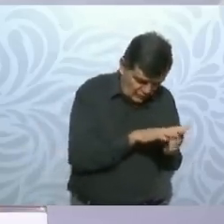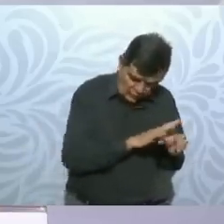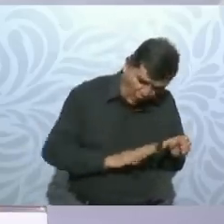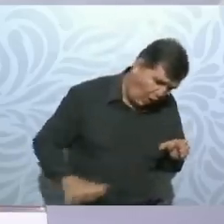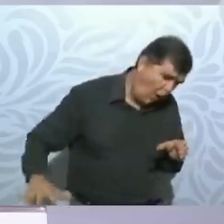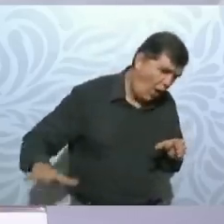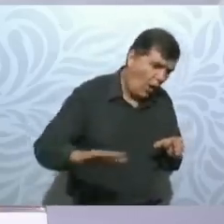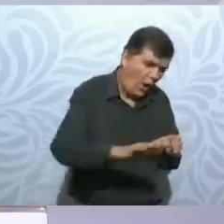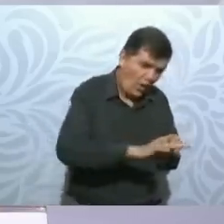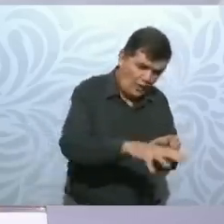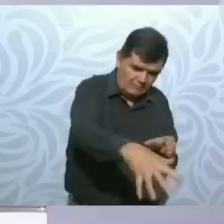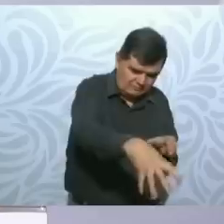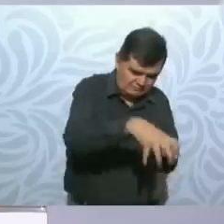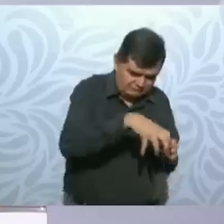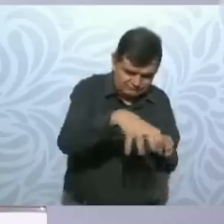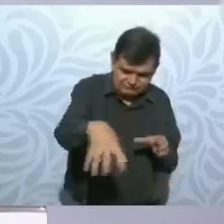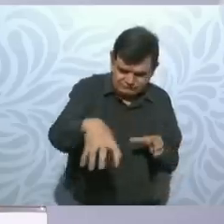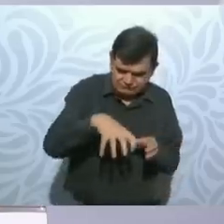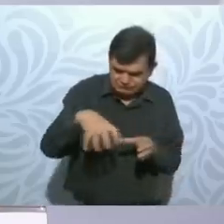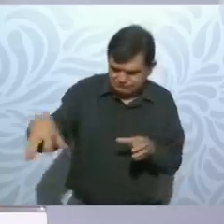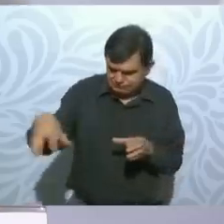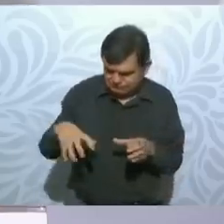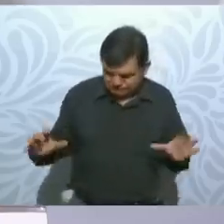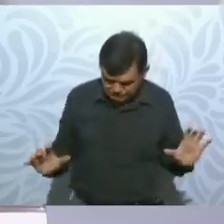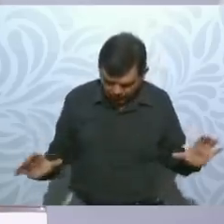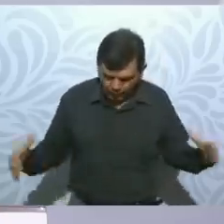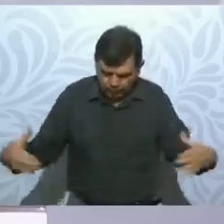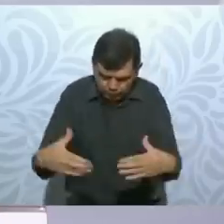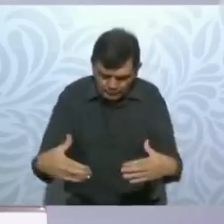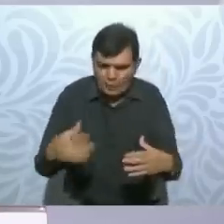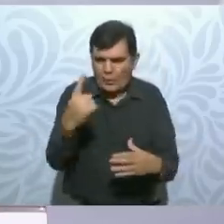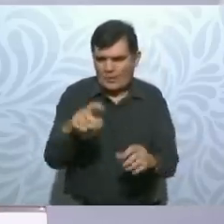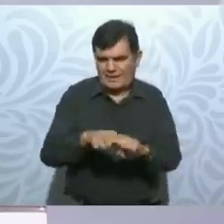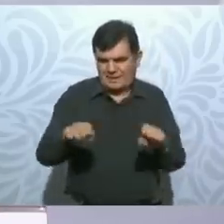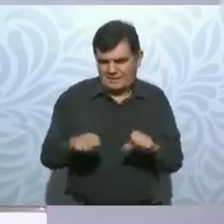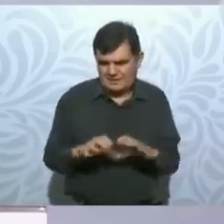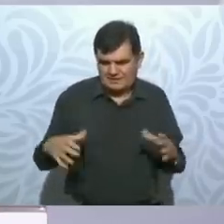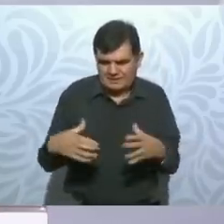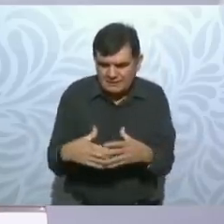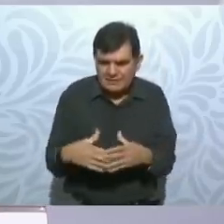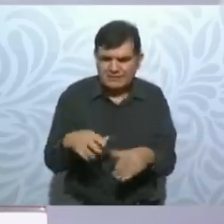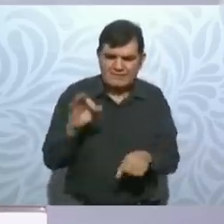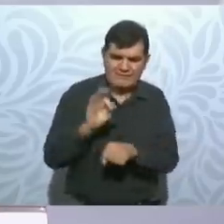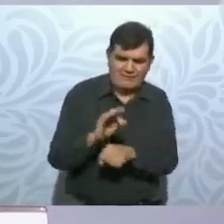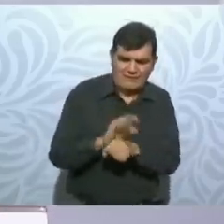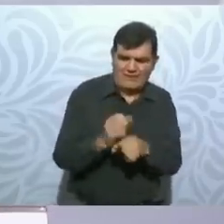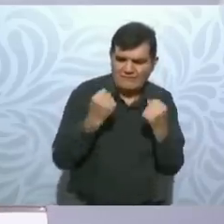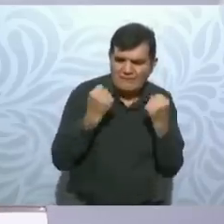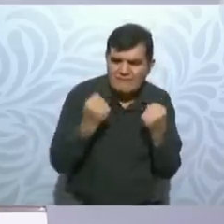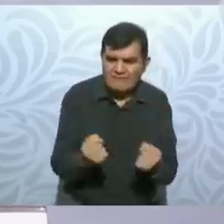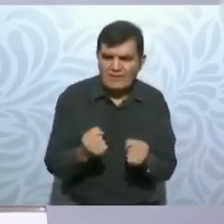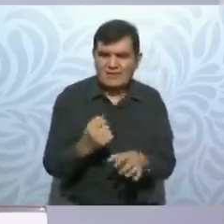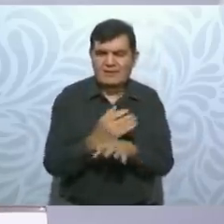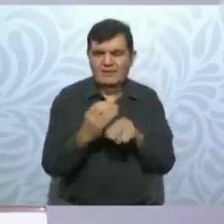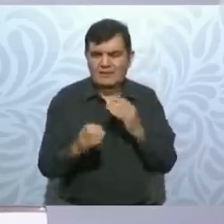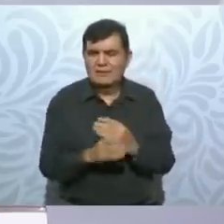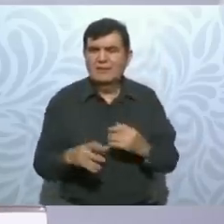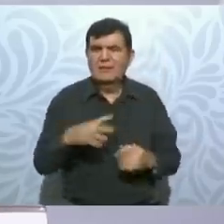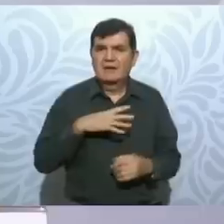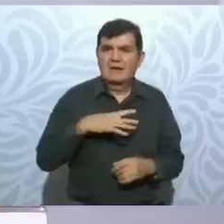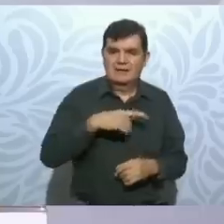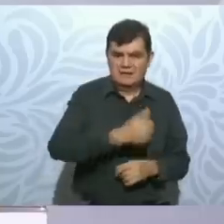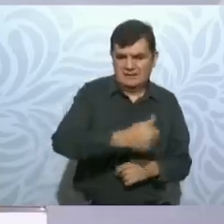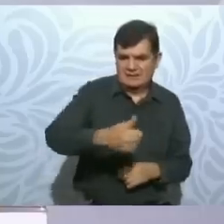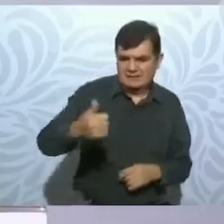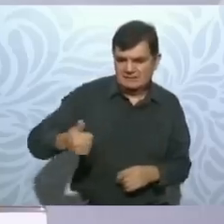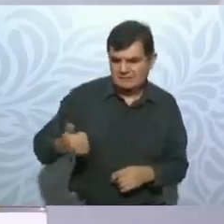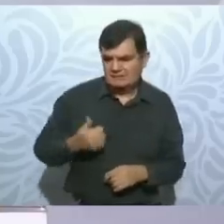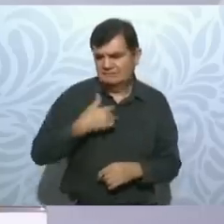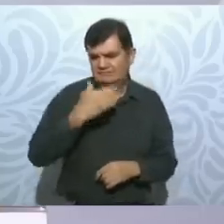que evite las puertas giratorias que fortalezca las capacidades de las instituciones y que permita